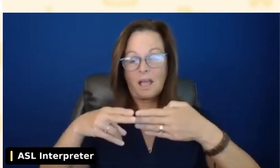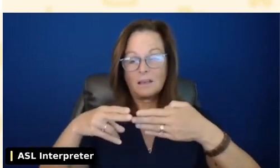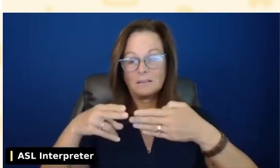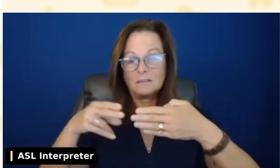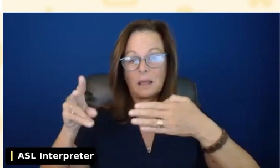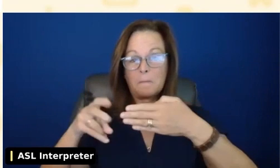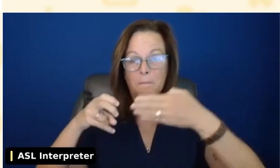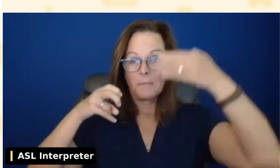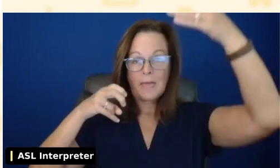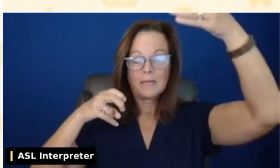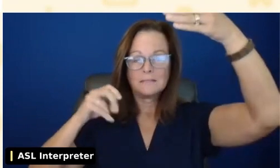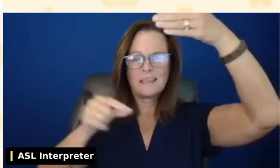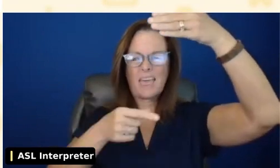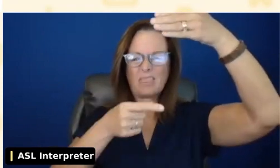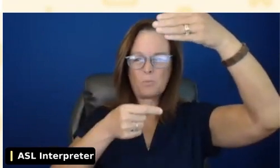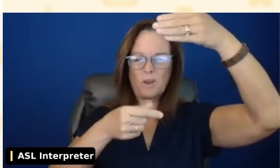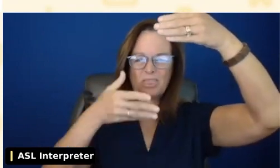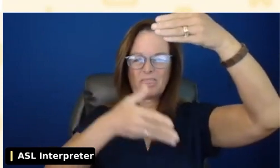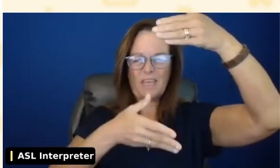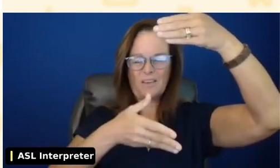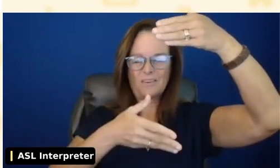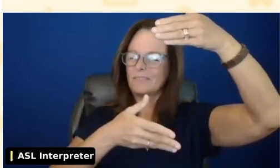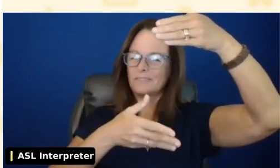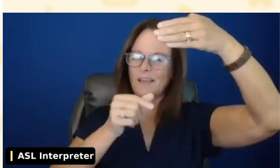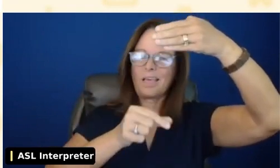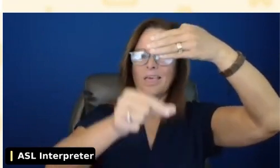pero si estás creando grandes cantidades de contenido,